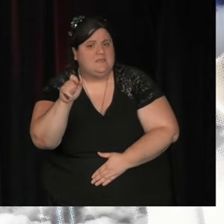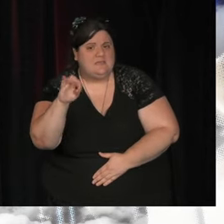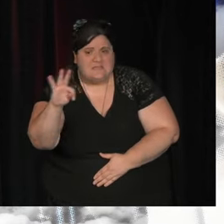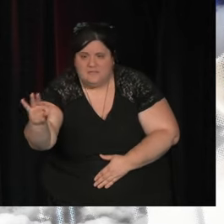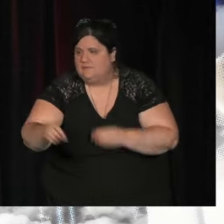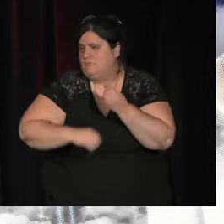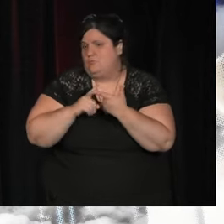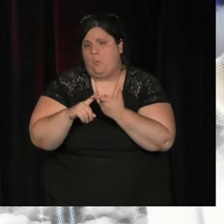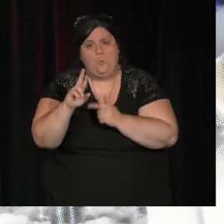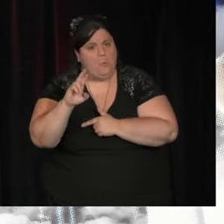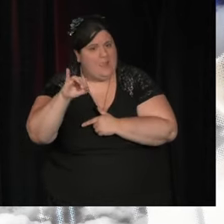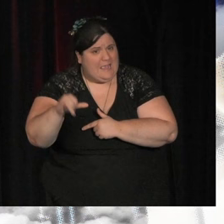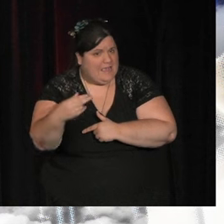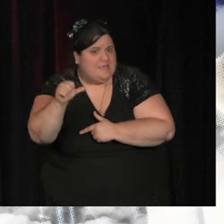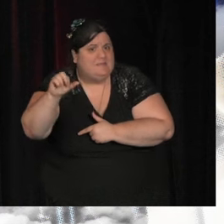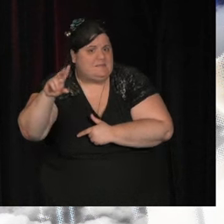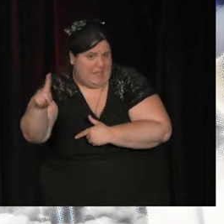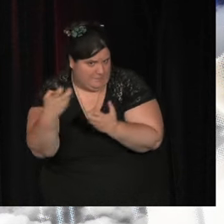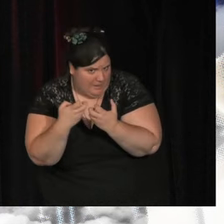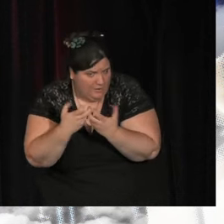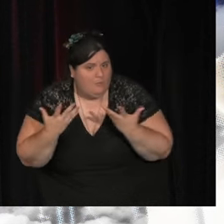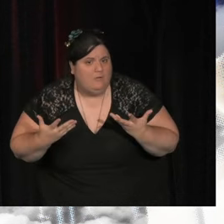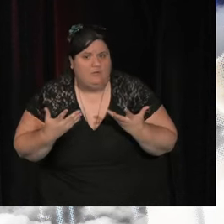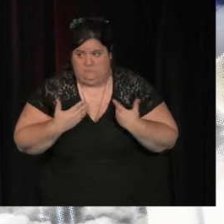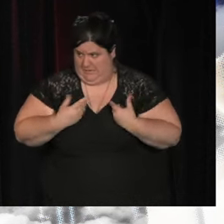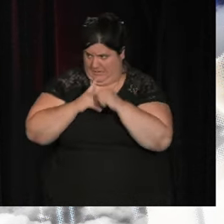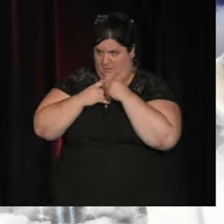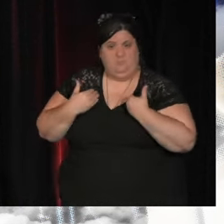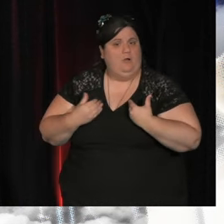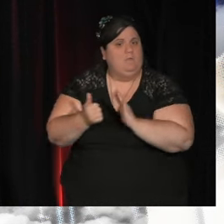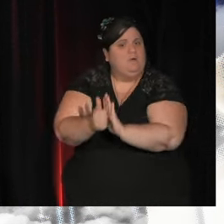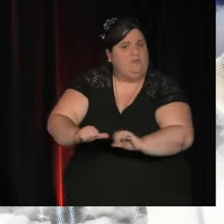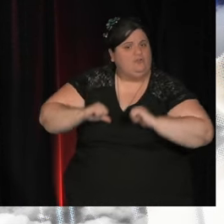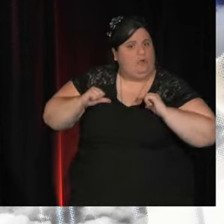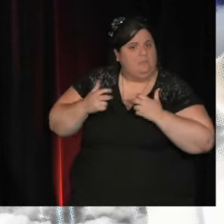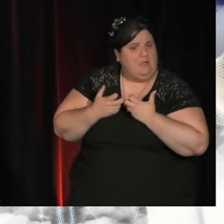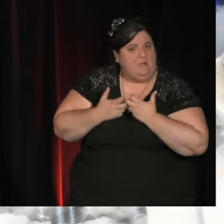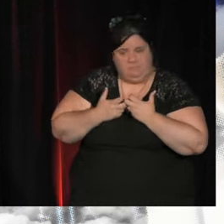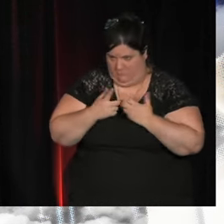Je disais, si tu joues tank, Reinhardt, toi, tu n'as pas besoin de visée, mais je disais, le fait de conscientiser où sont